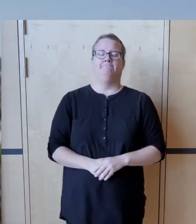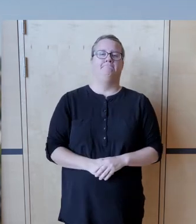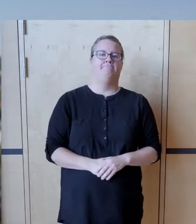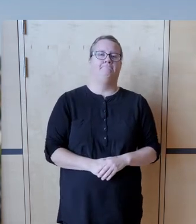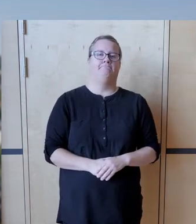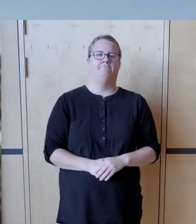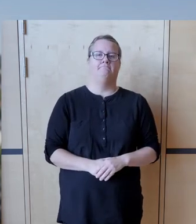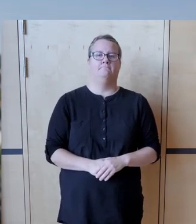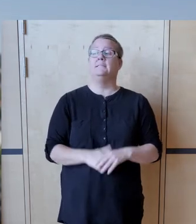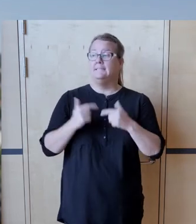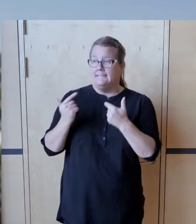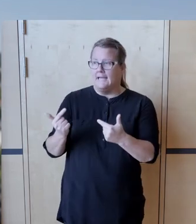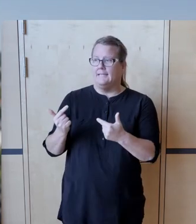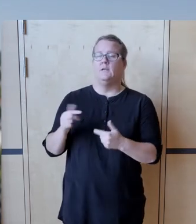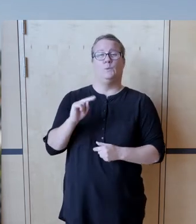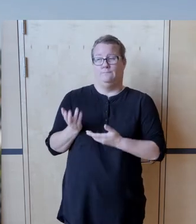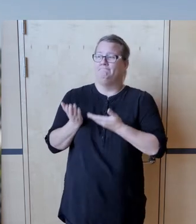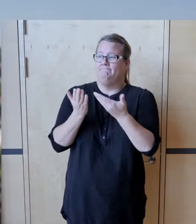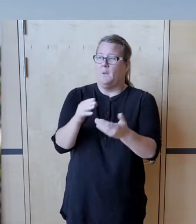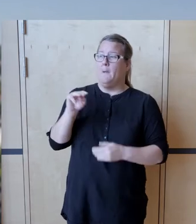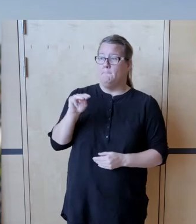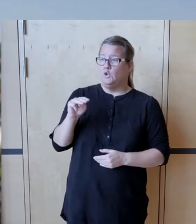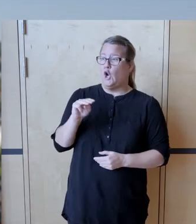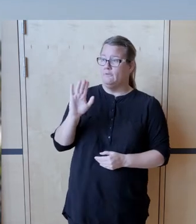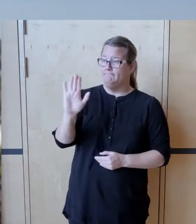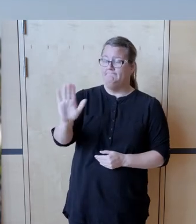Tack för allt eller någonting gräslök och Moderaternas gruppledare för Håkan Andersson